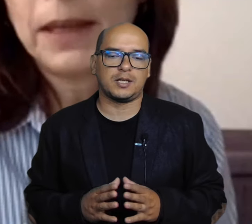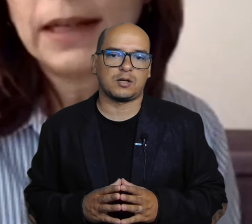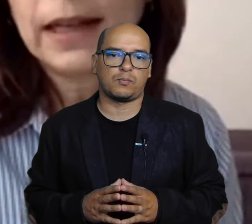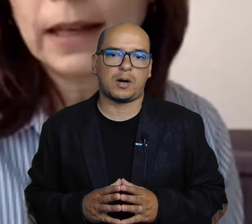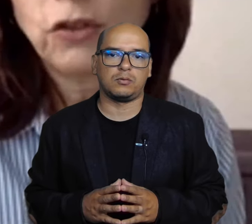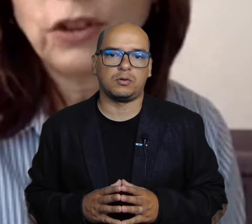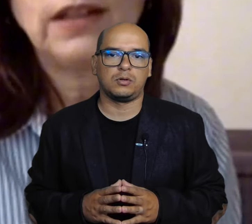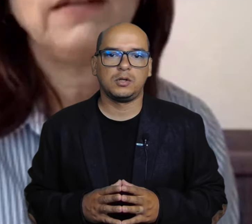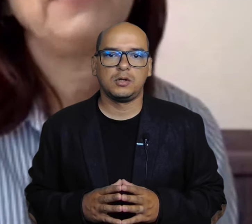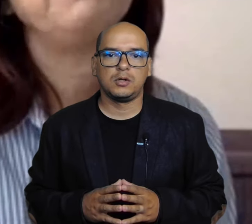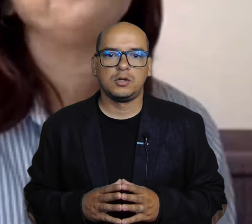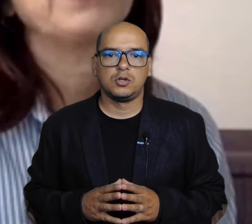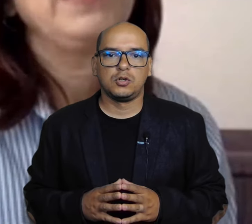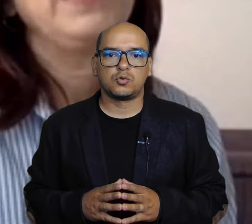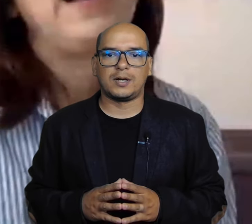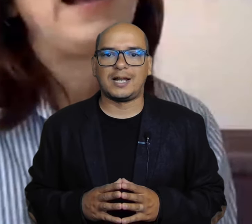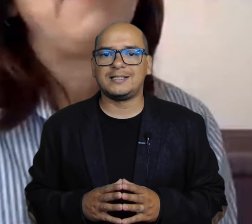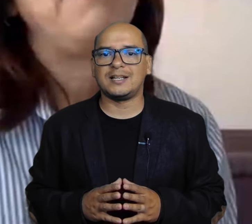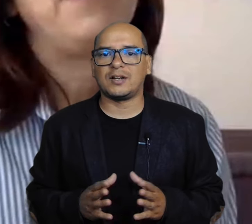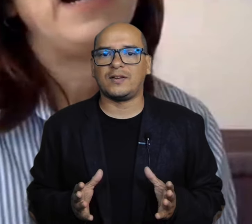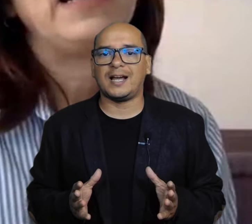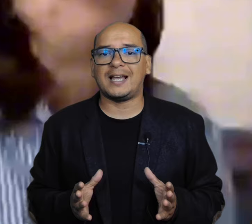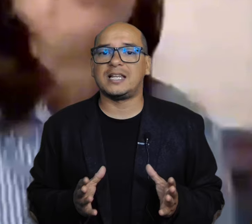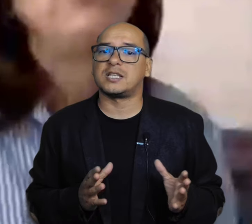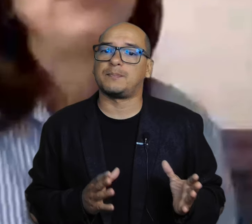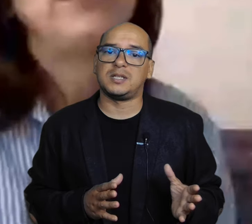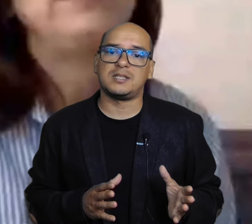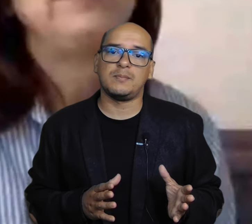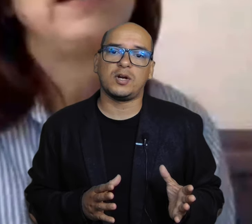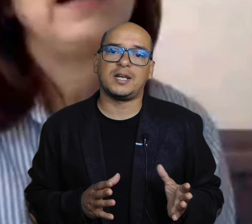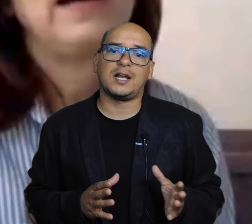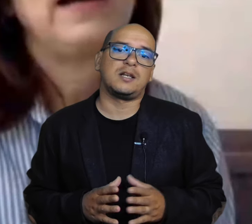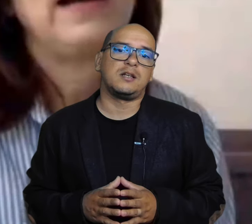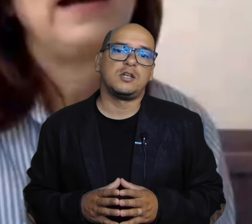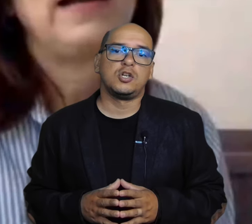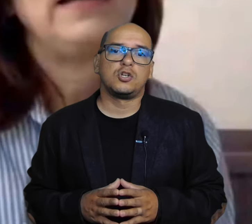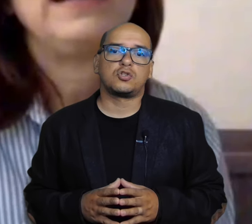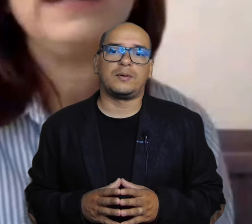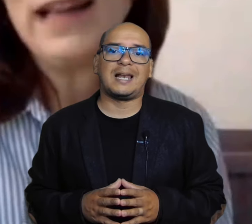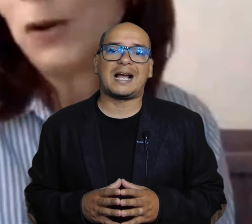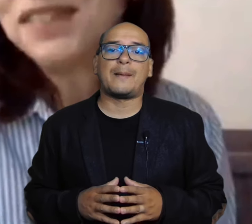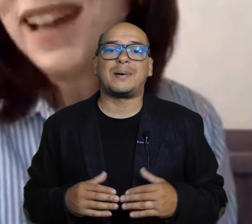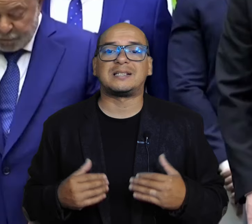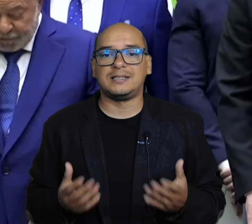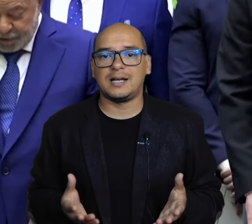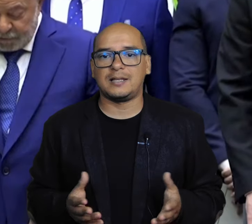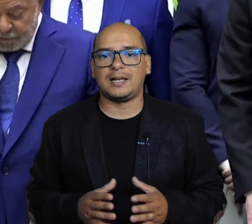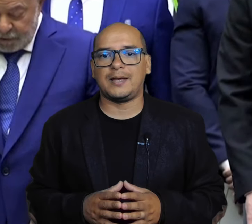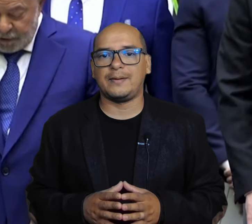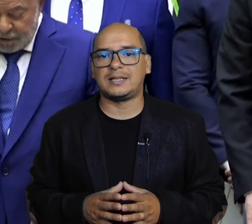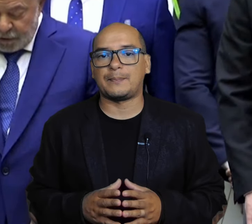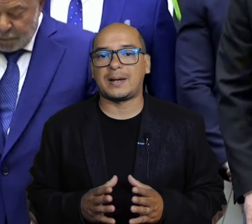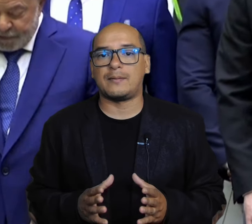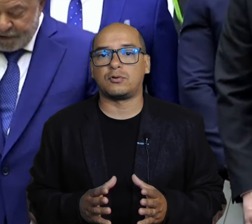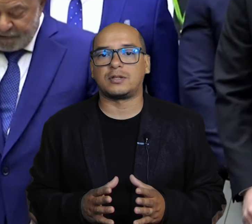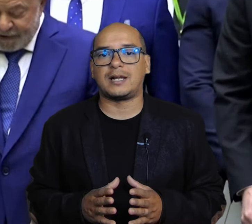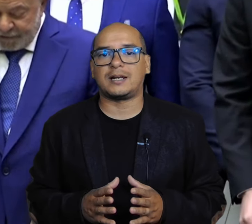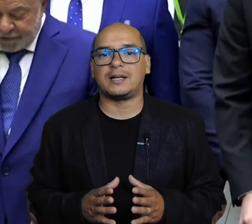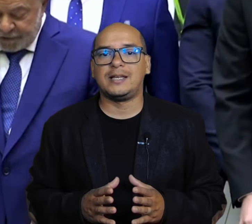de Sao Paulo su análisis refleja el escepticismo general sobre la capacidad del g20 para abordar